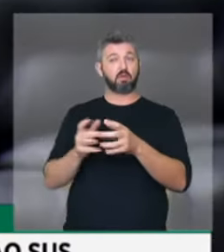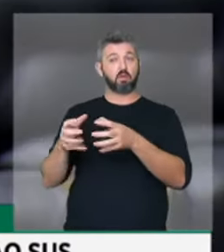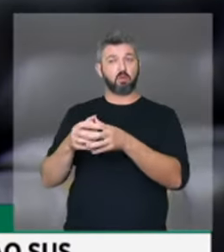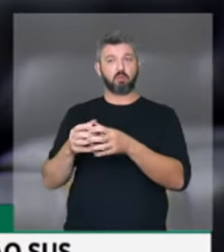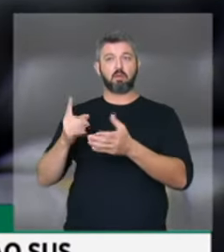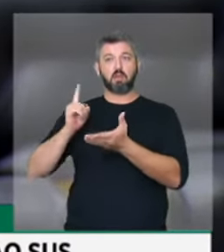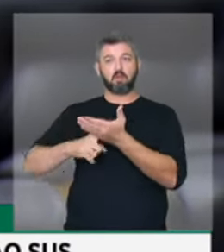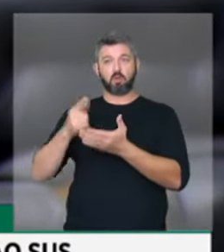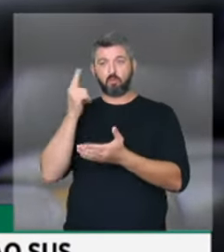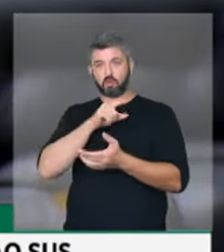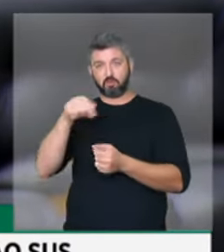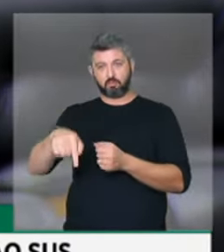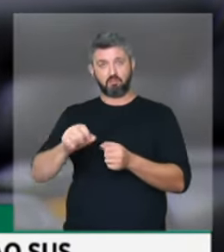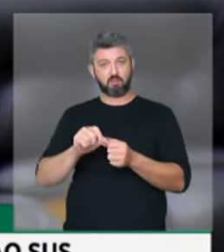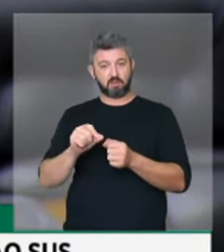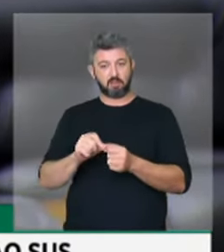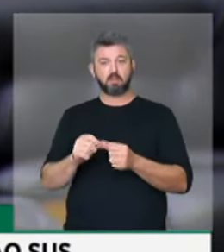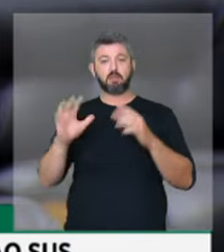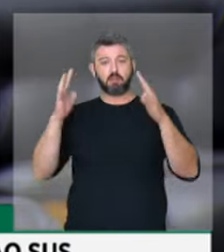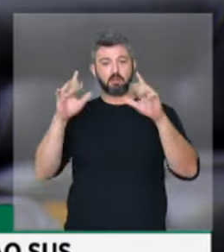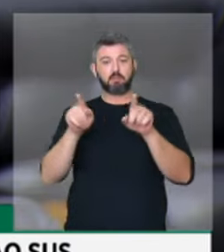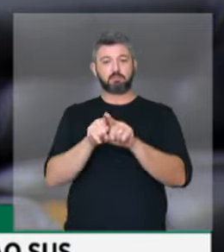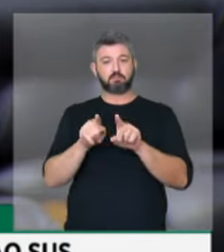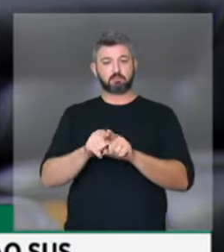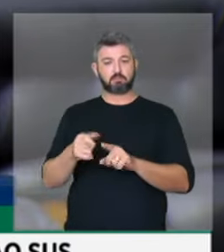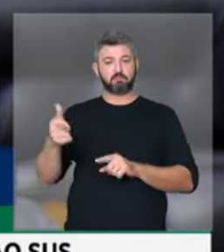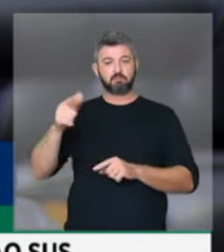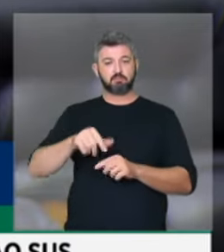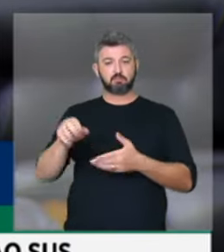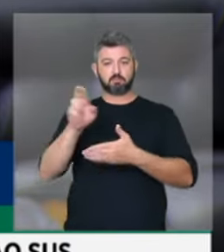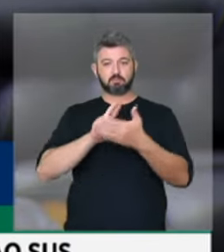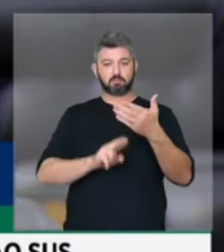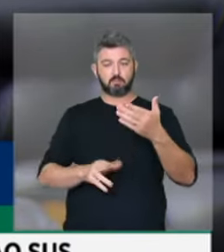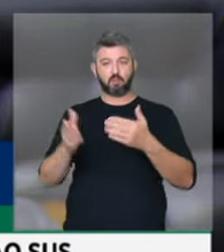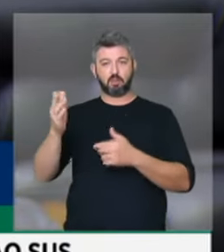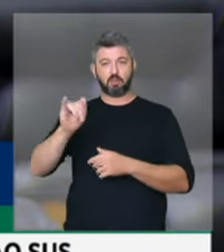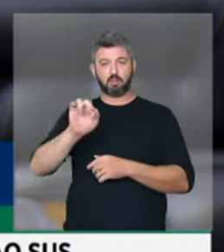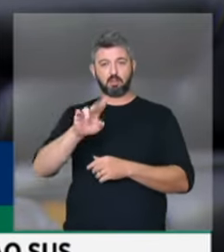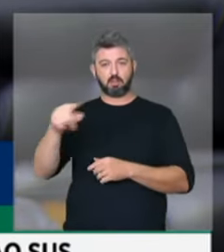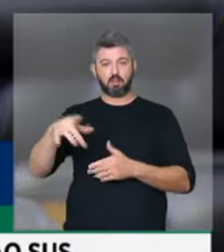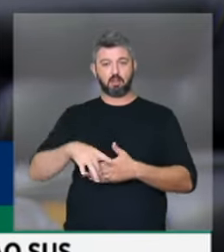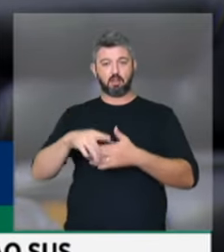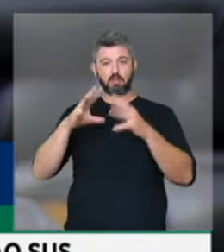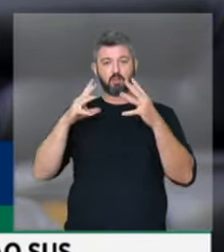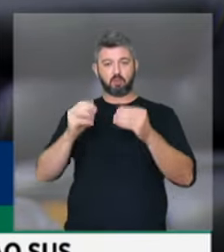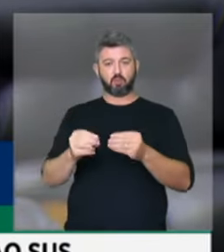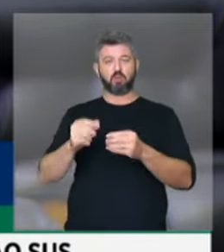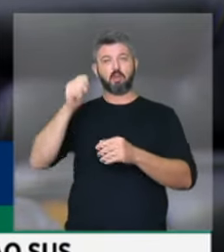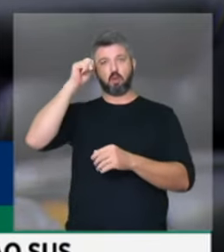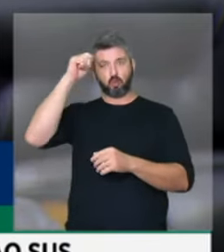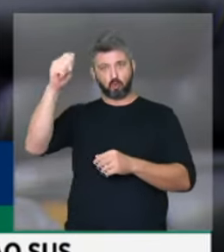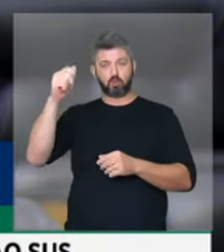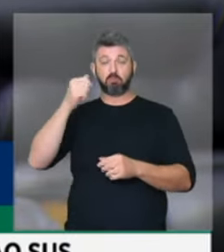PARABENIZANDO MAIS UMA VEZ O RELATOR, TODOS OS LÍDERES, O AUTOR DO PROJETO, ACREDITO QUE É UM GRANDE AVANÇO QUE ESSA CASA ESTÁ DANDO NO DIA DE HOJE, QUE COM CERTEZA O MAIS